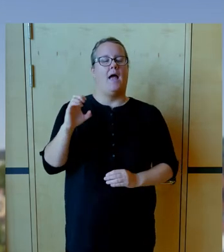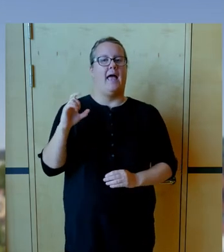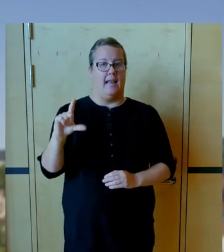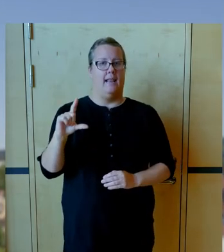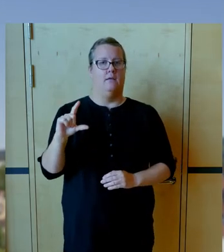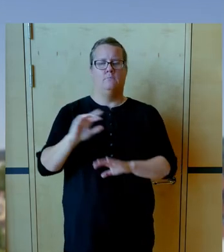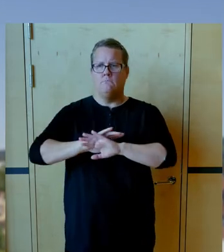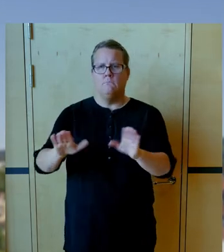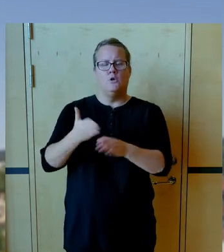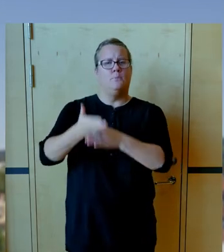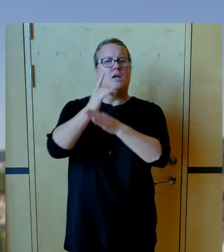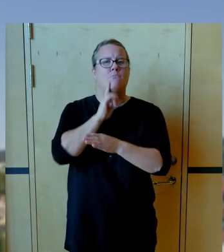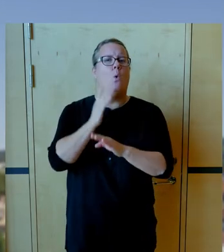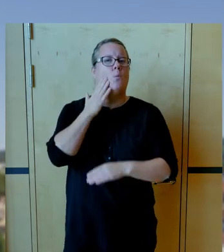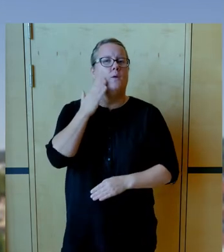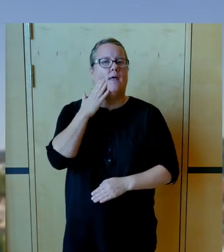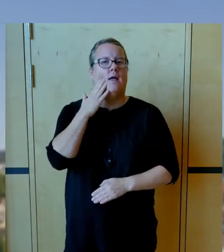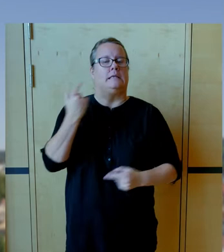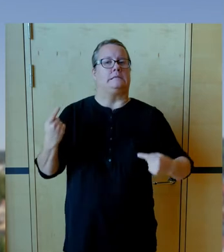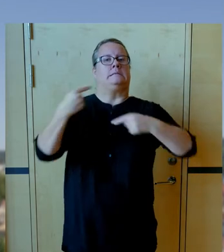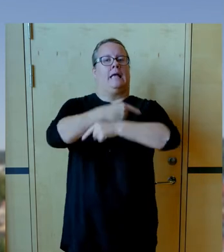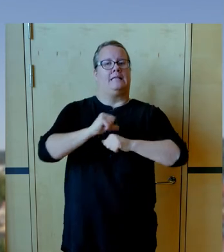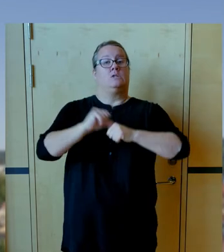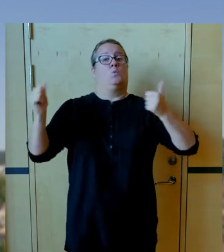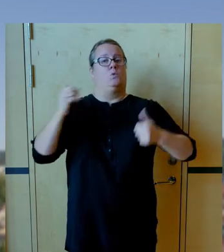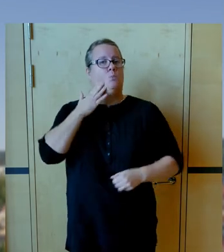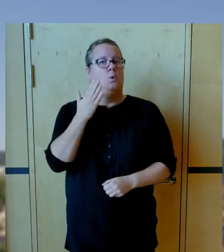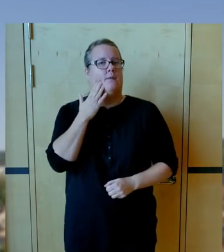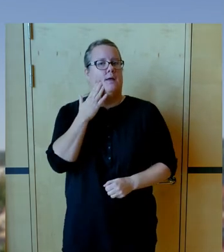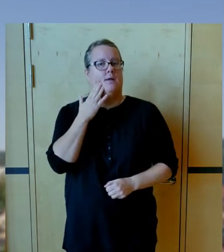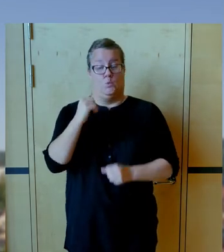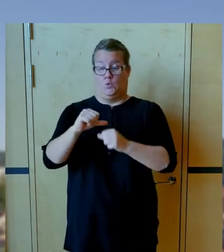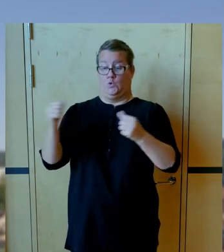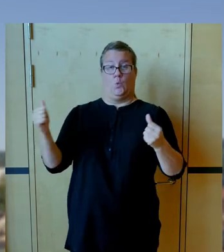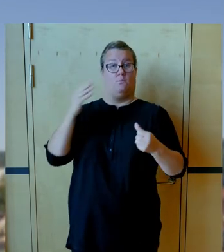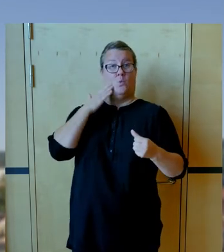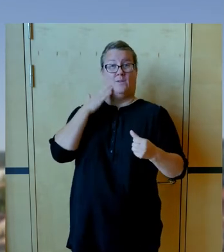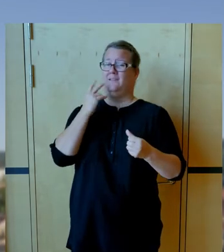Efterfrågas större boende Om de sagt större boende betyder inte 120 platser direkt